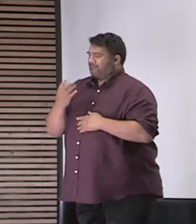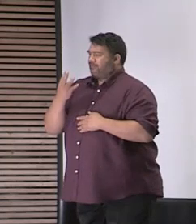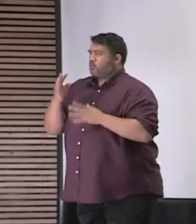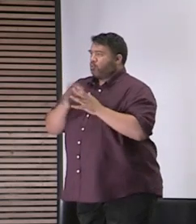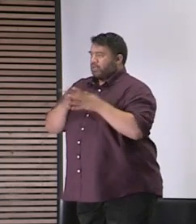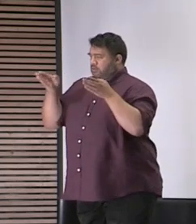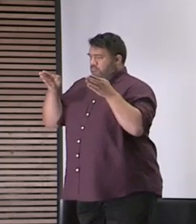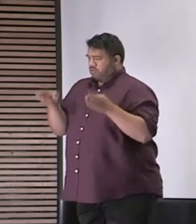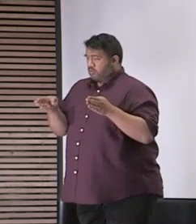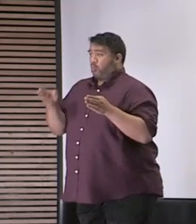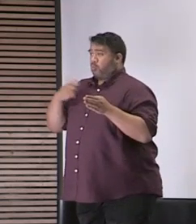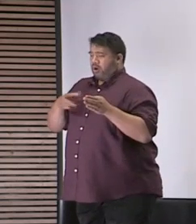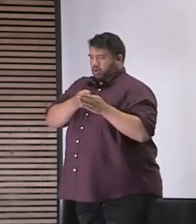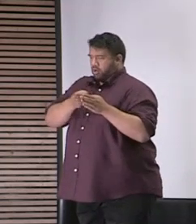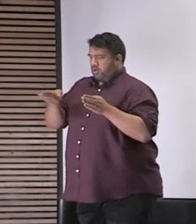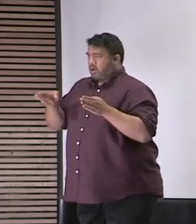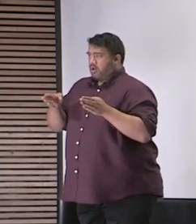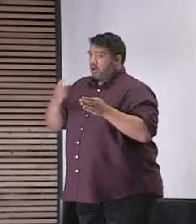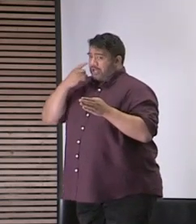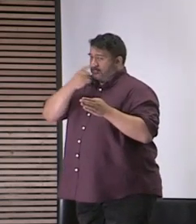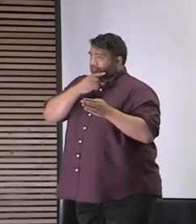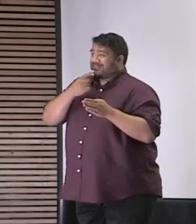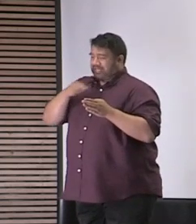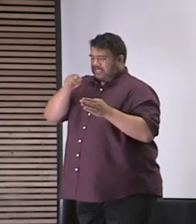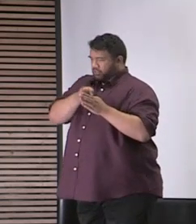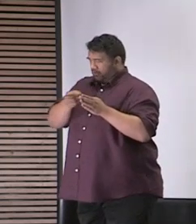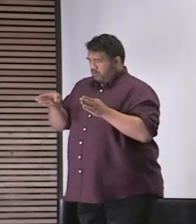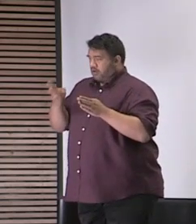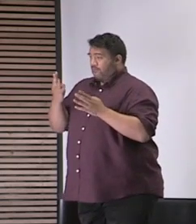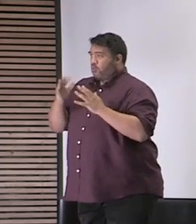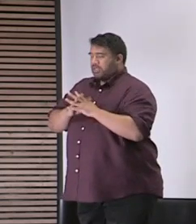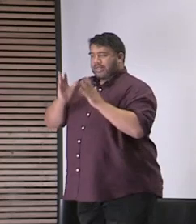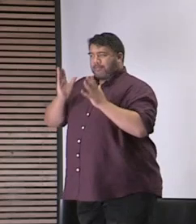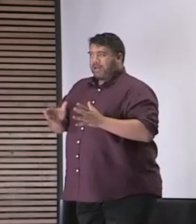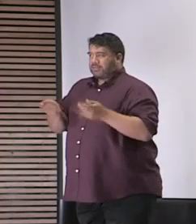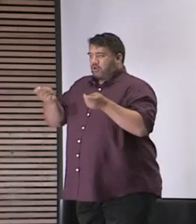suposiciones sobre dónde se encuentra Nueva Zelanda actualmente. Ninguno de nosotros